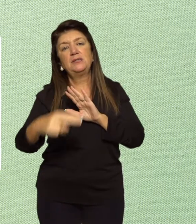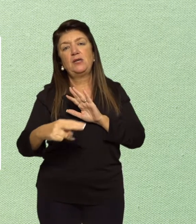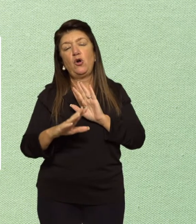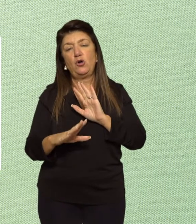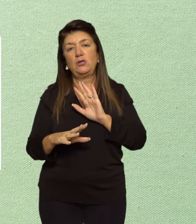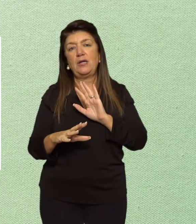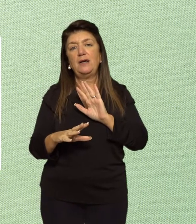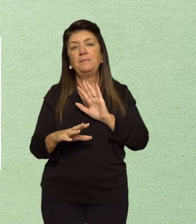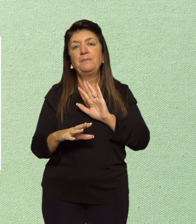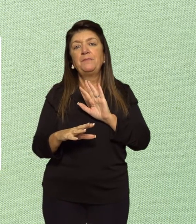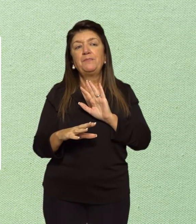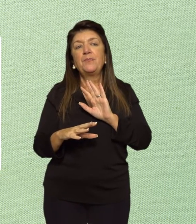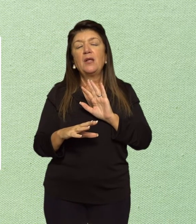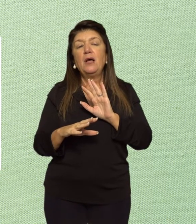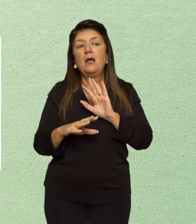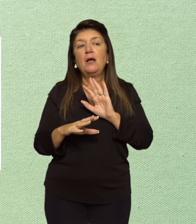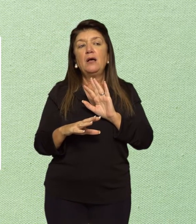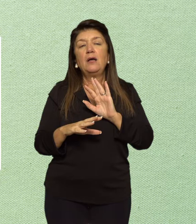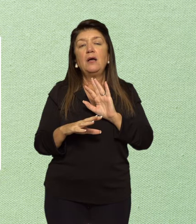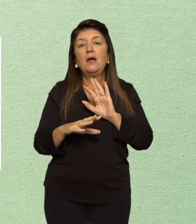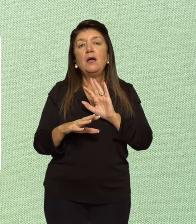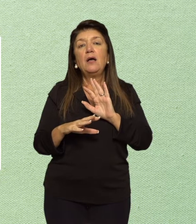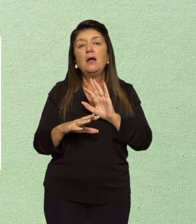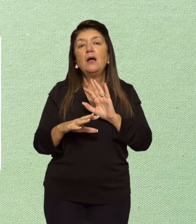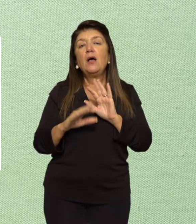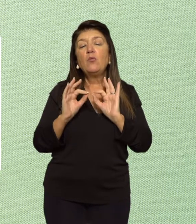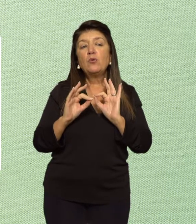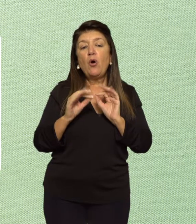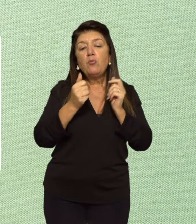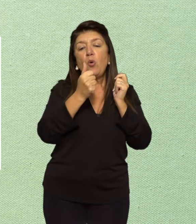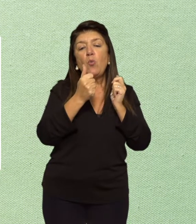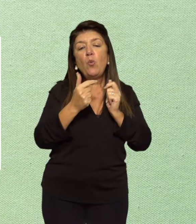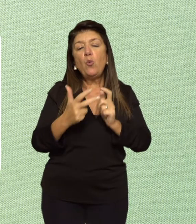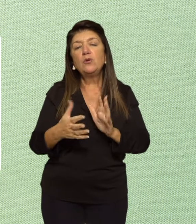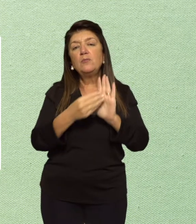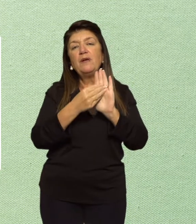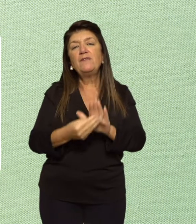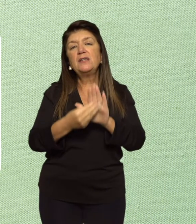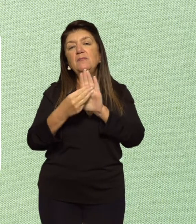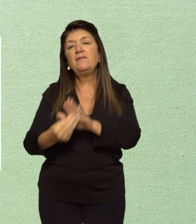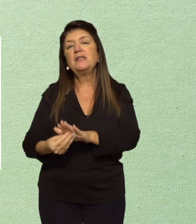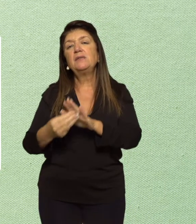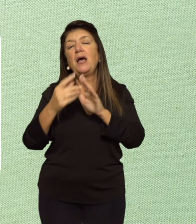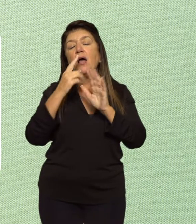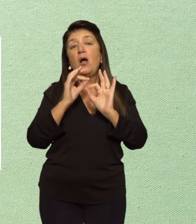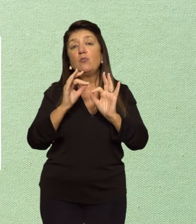fatto che queste multiple vittimizzazione alle volte si accompagnano che un invisibilizzazione